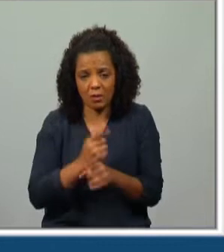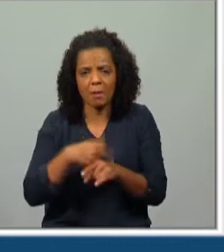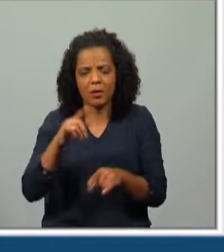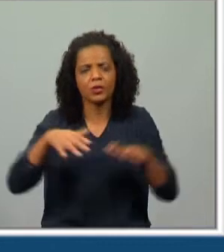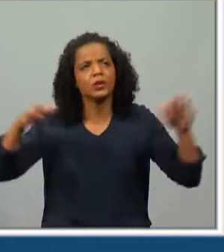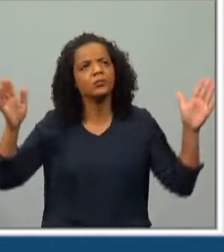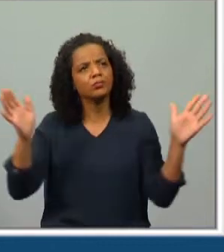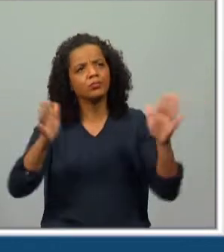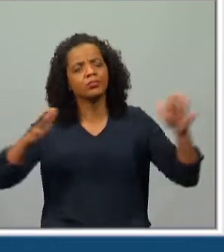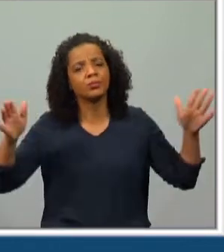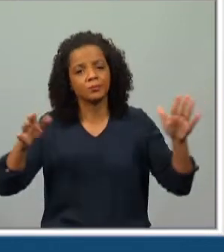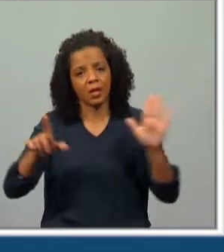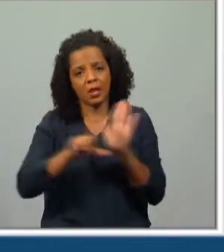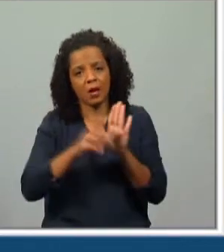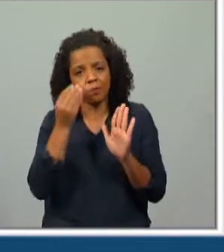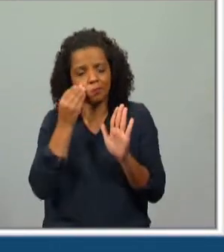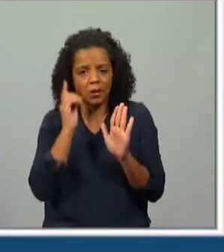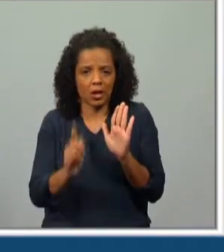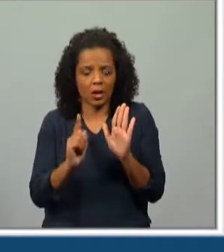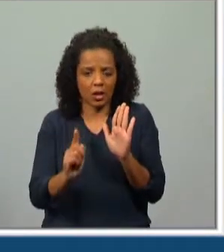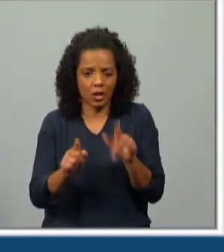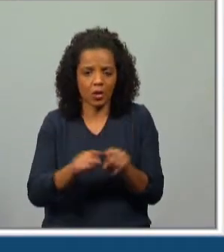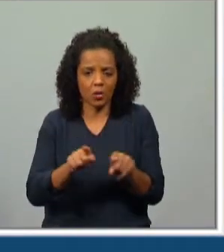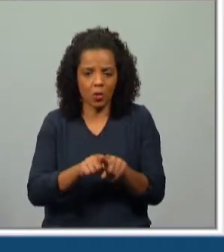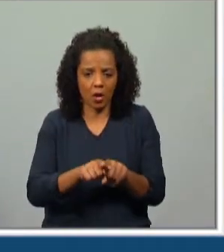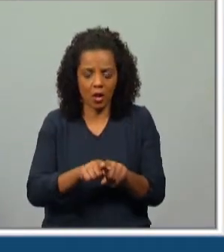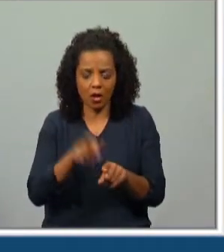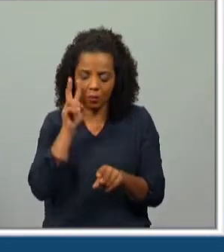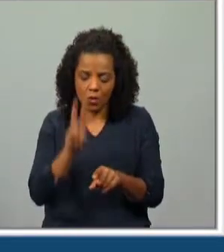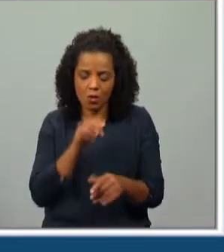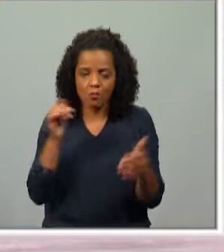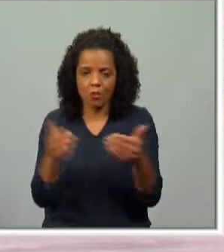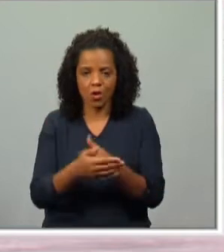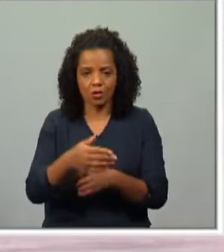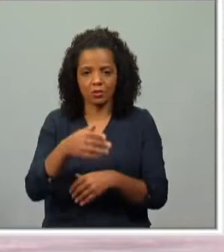respeitando a lei que proíbe presenciar a morte das companheiras e temos ali uma 尊重禁止作證的法律同伴的死亡，我們有一個